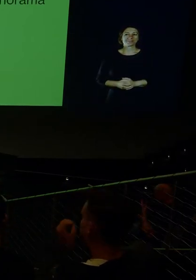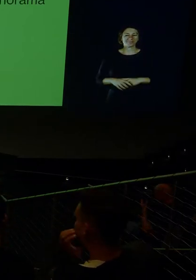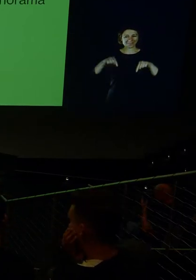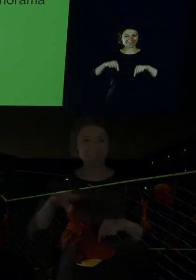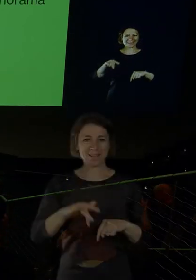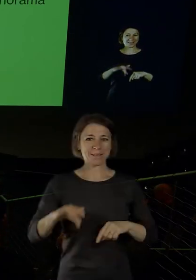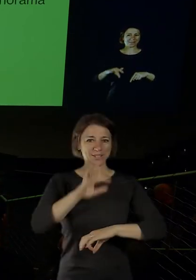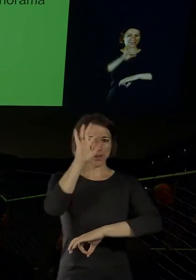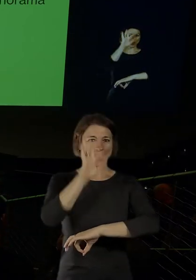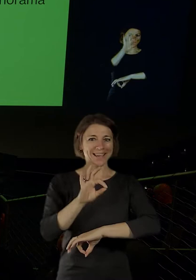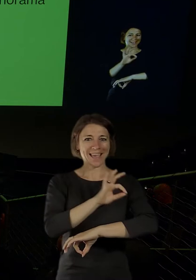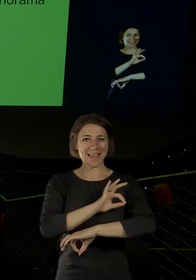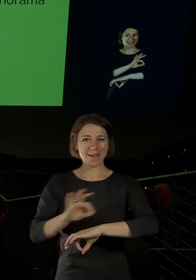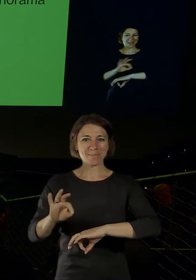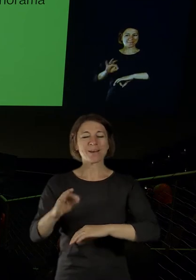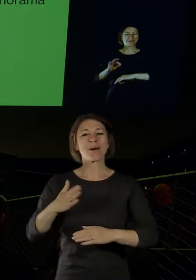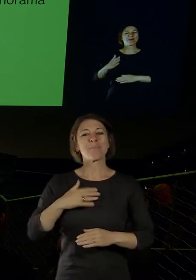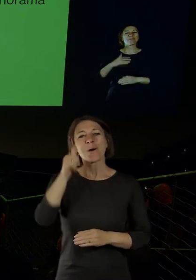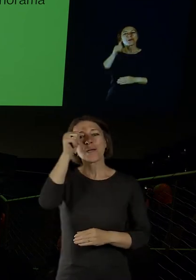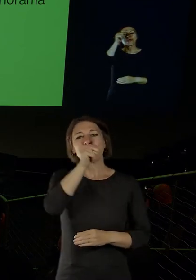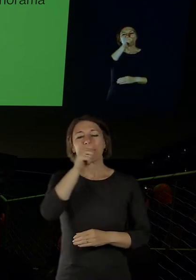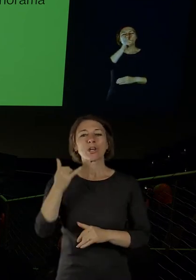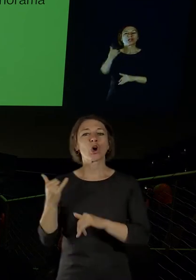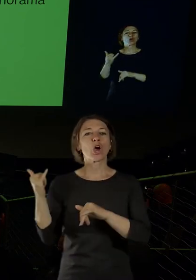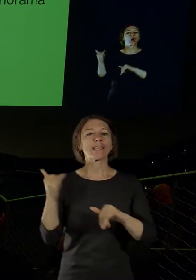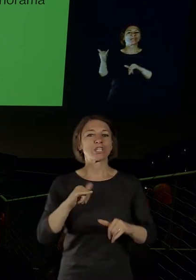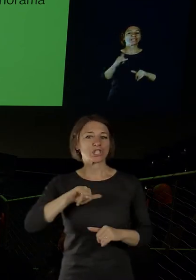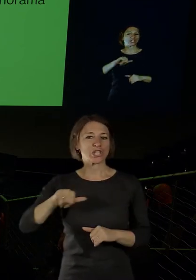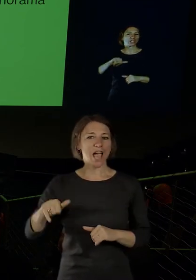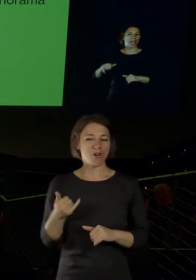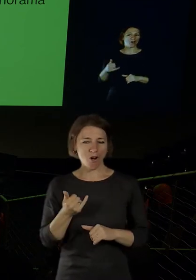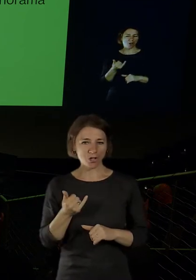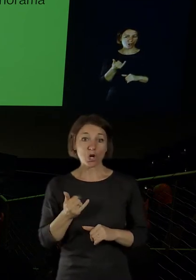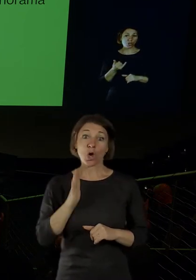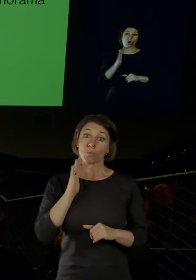Moje jméno je Jiří Jaroš. Provedu vás dnešní diskusí a na začátku přednáškou.